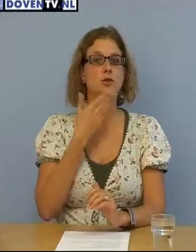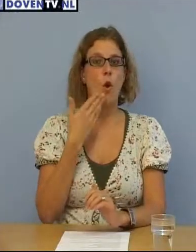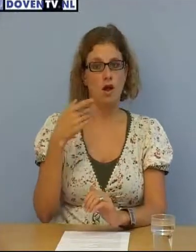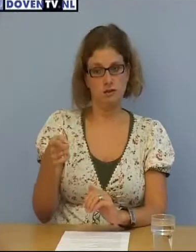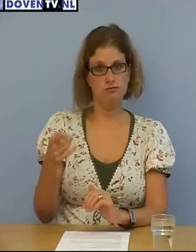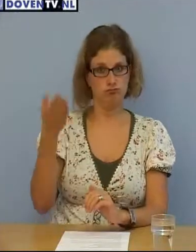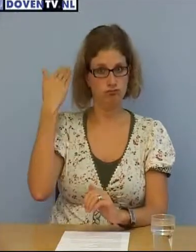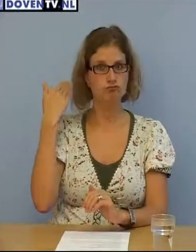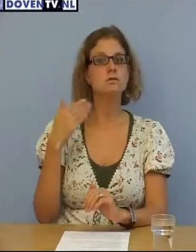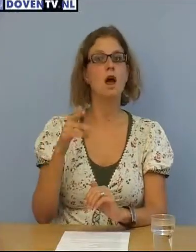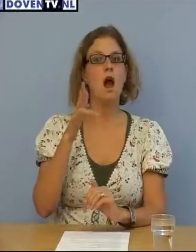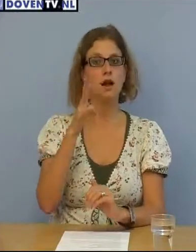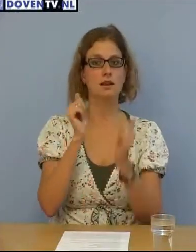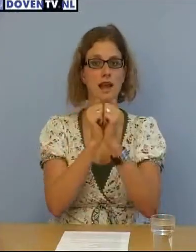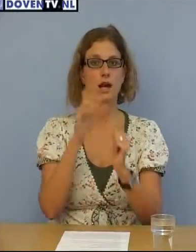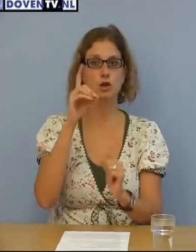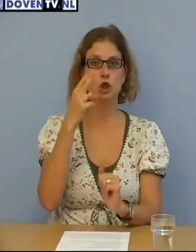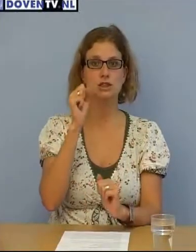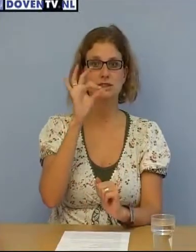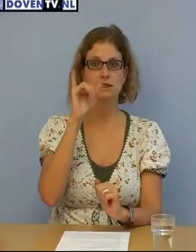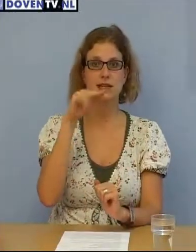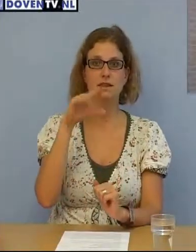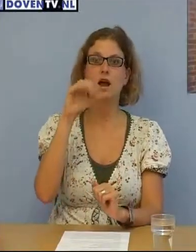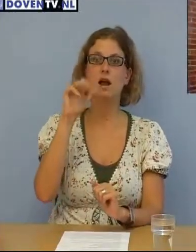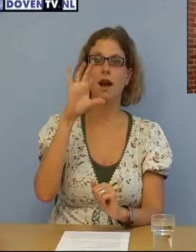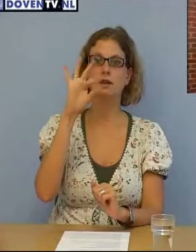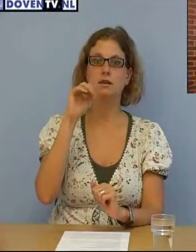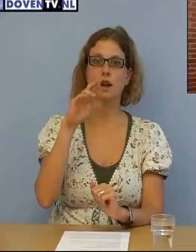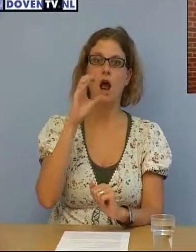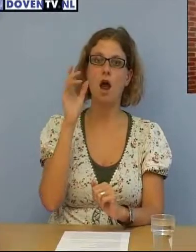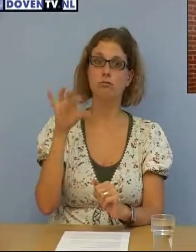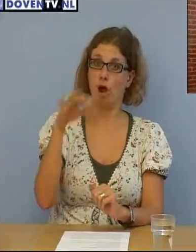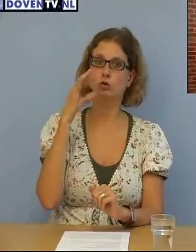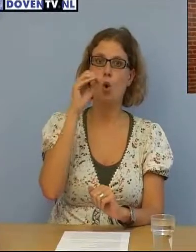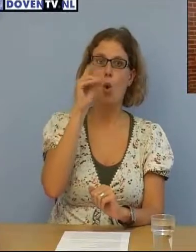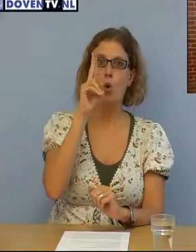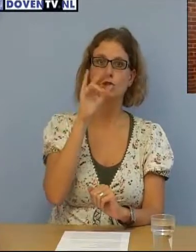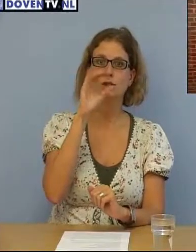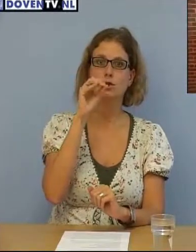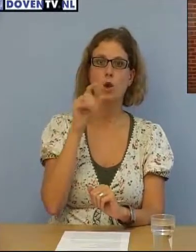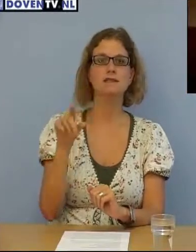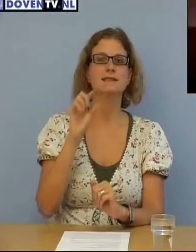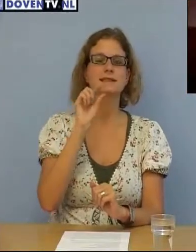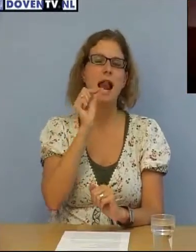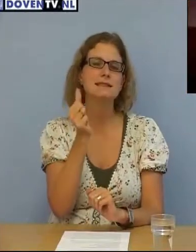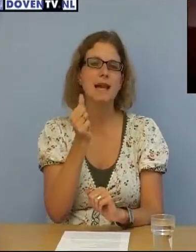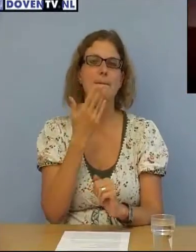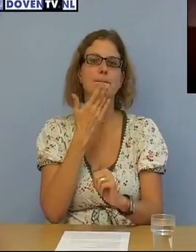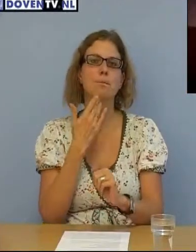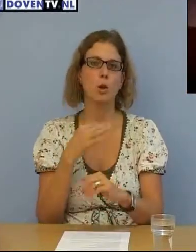Als jongetje kreeg de 18-jarige Dustin Carter uit Ohio een zeldzame bloedziekte,